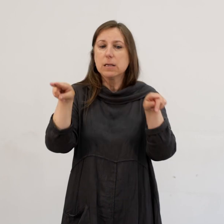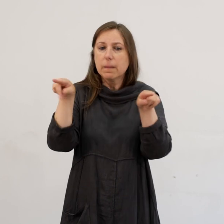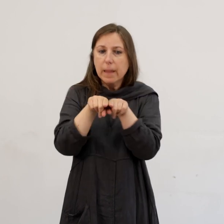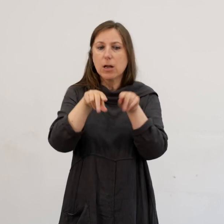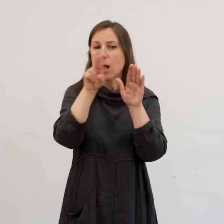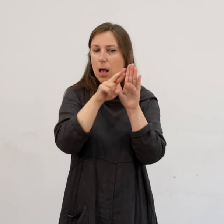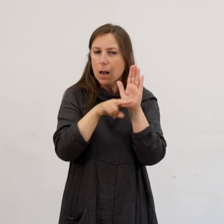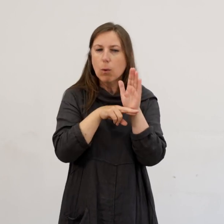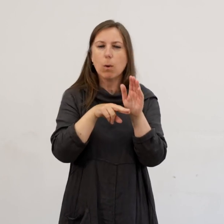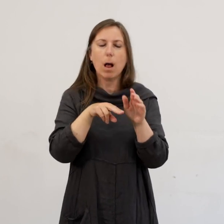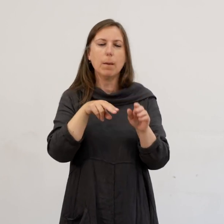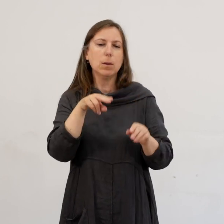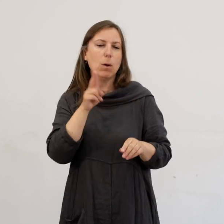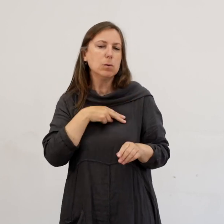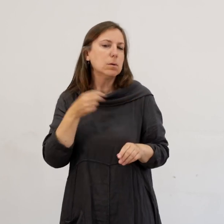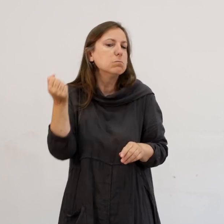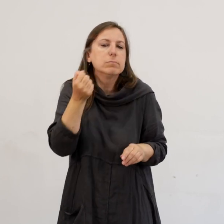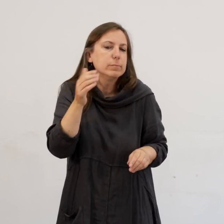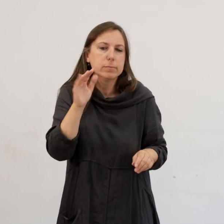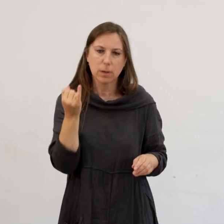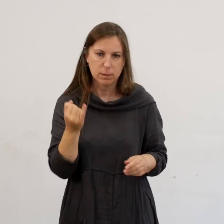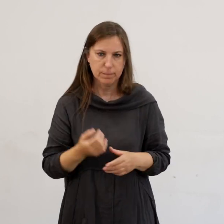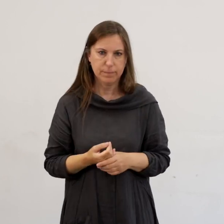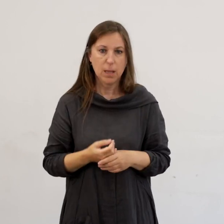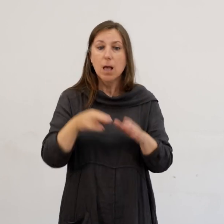Zgodnie z regulaminem odznaka miała być eksponowana na lewej